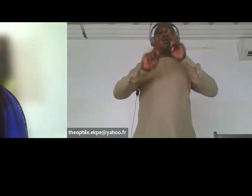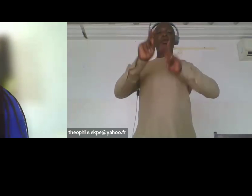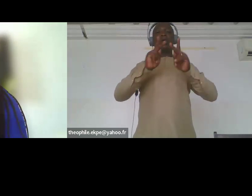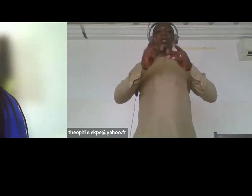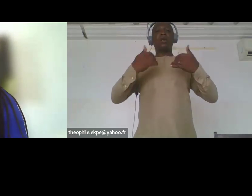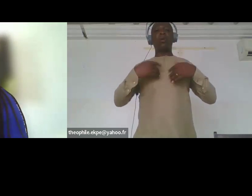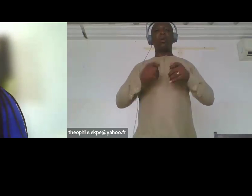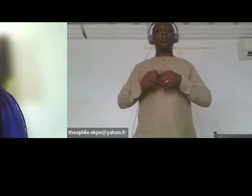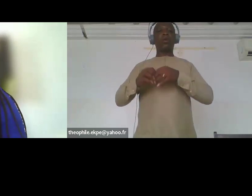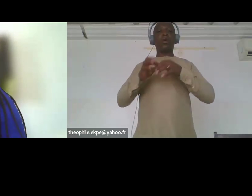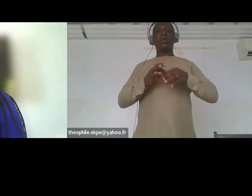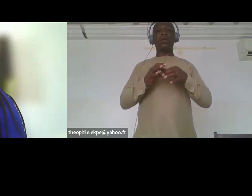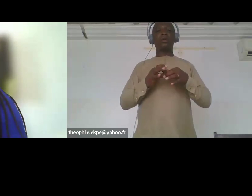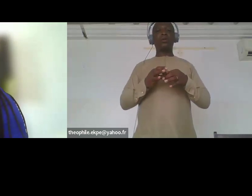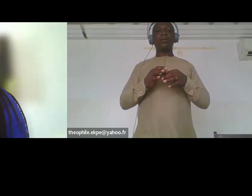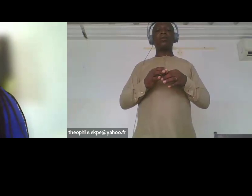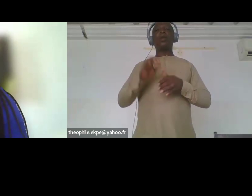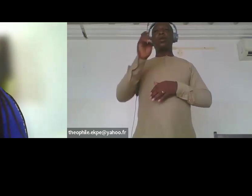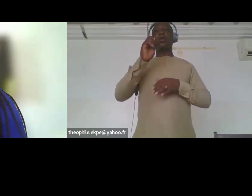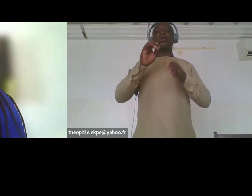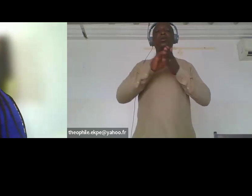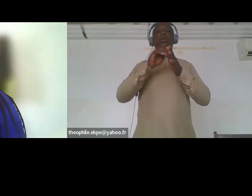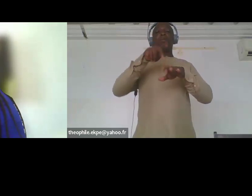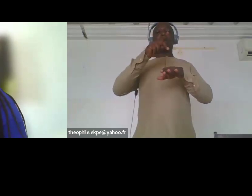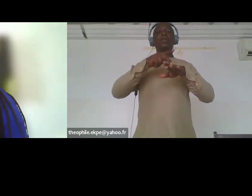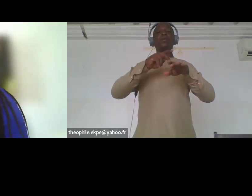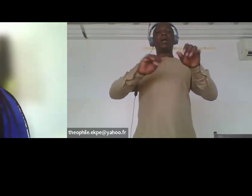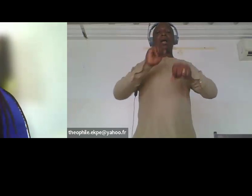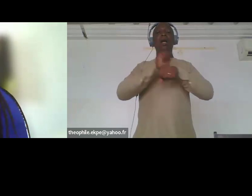coordonner donc les principales activités ont consister à former des